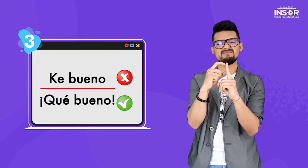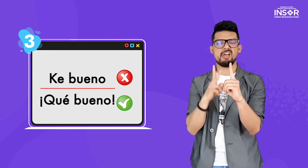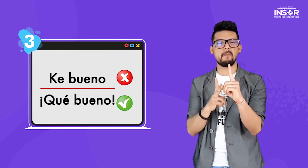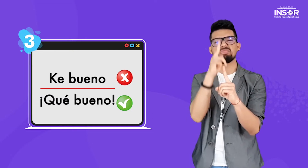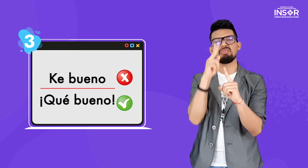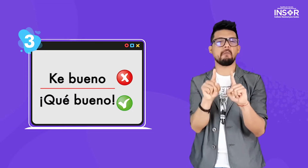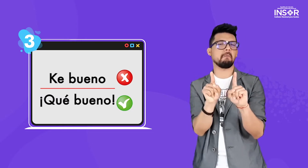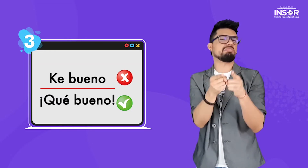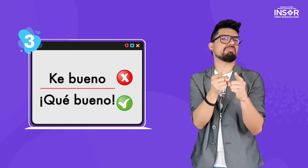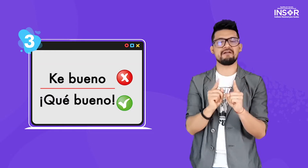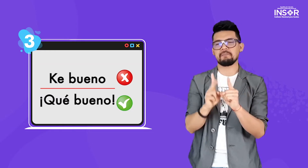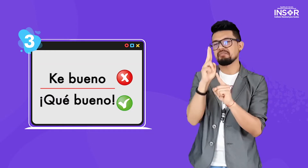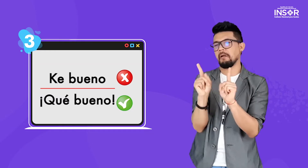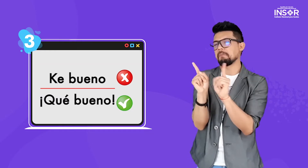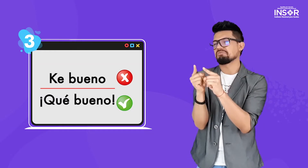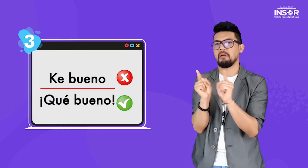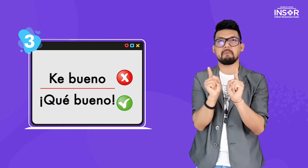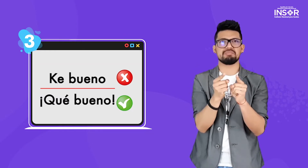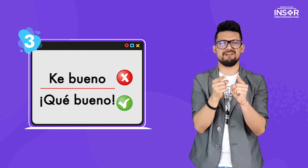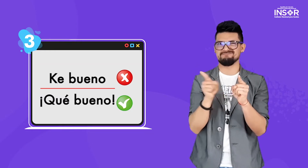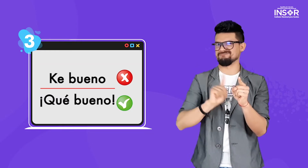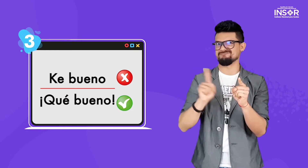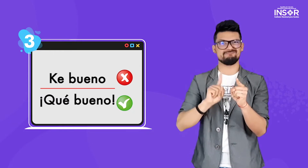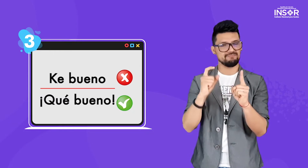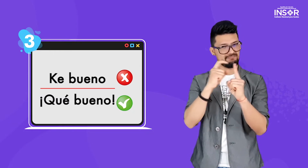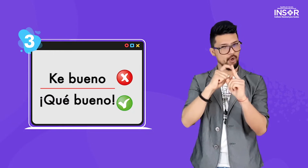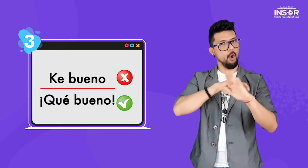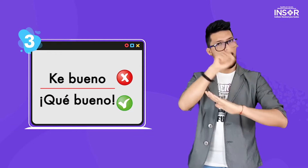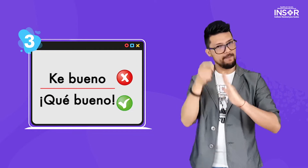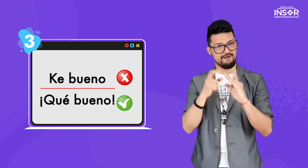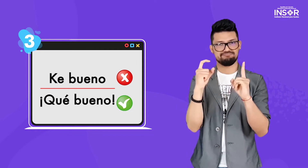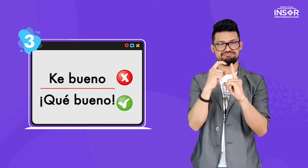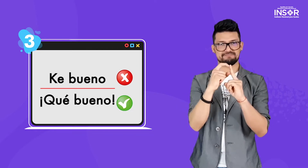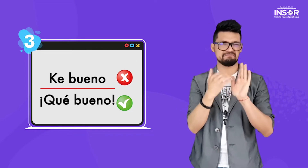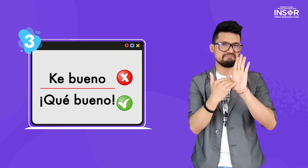Recomendamos no abreviar o cortar palabras, como se muestra en el siguiente ejemplo.